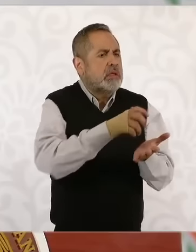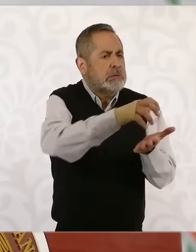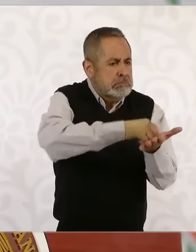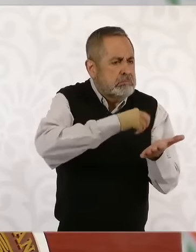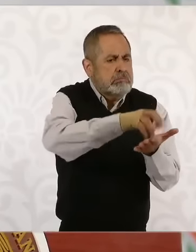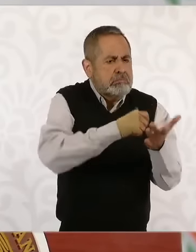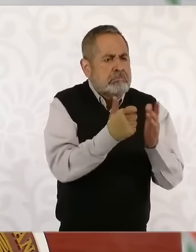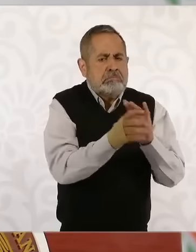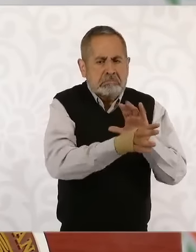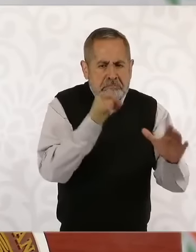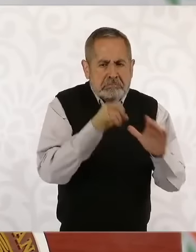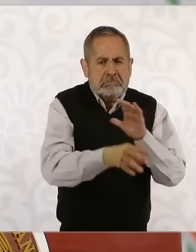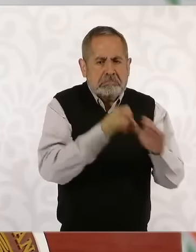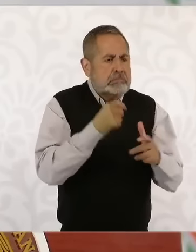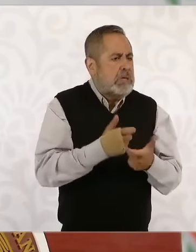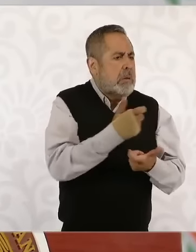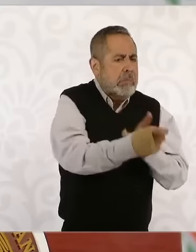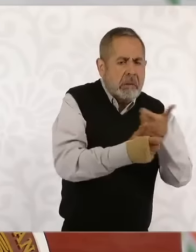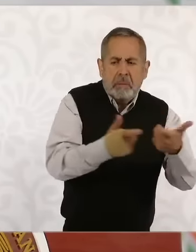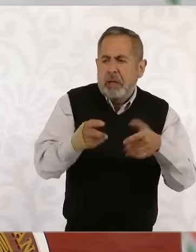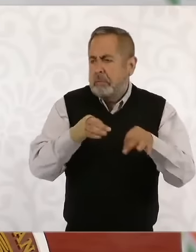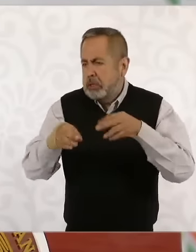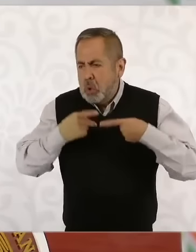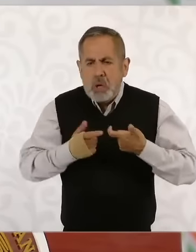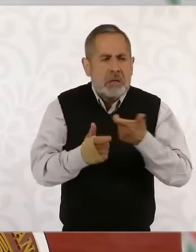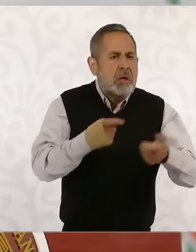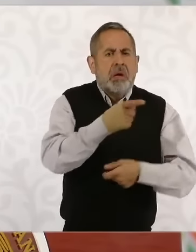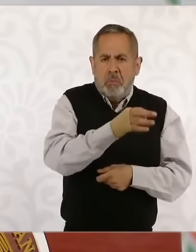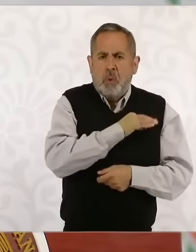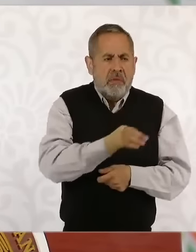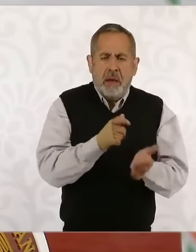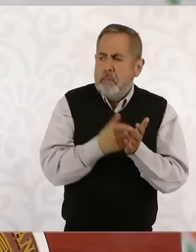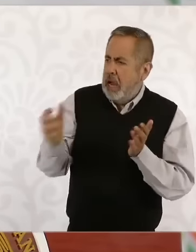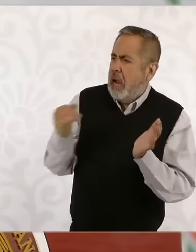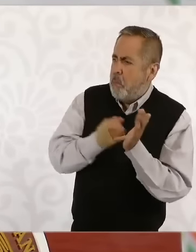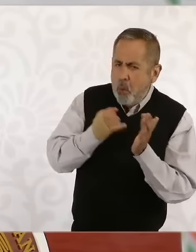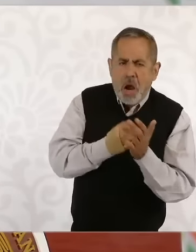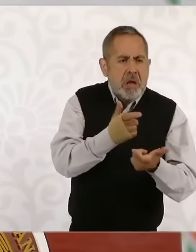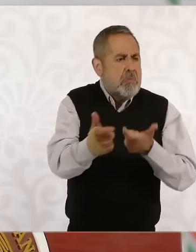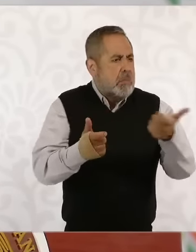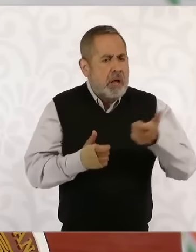que pueda pagar los salarios de sus trabajadores, sus impuestos, las pensiones alimenticias,